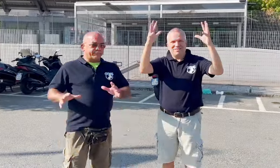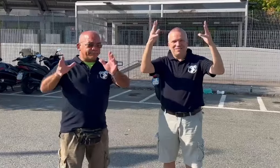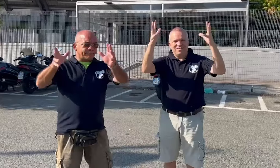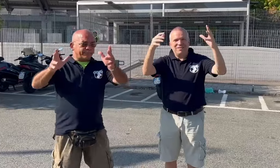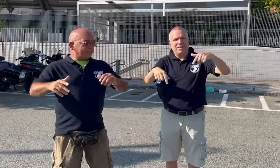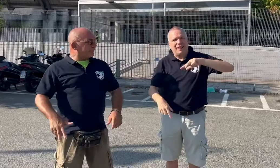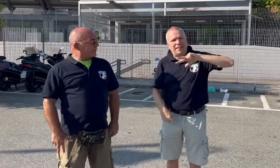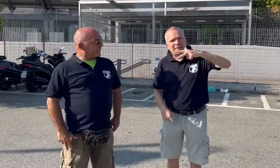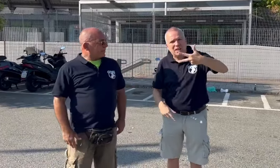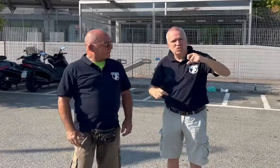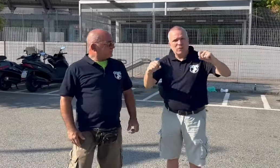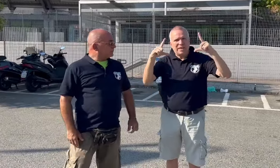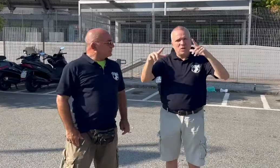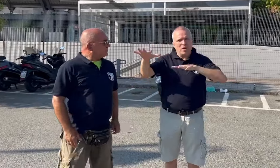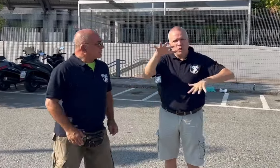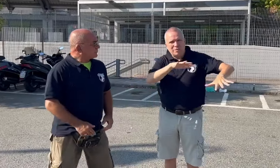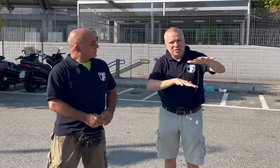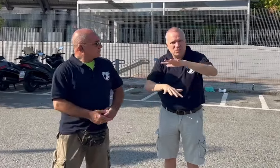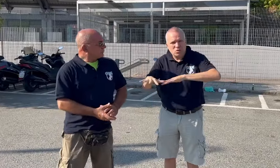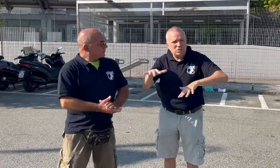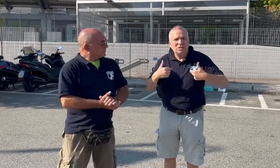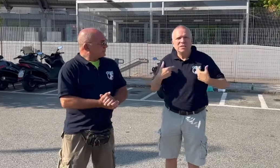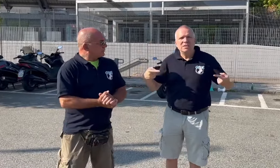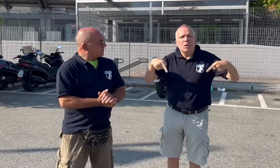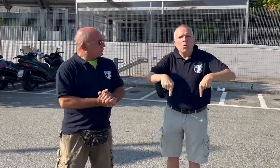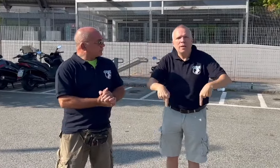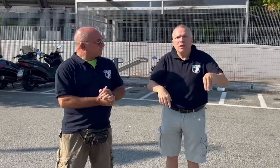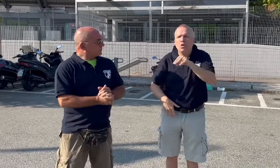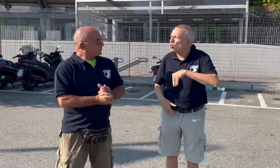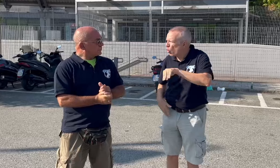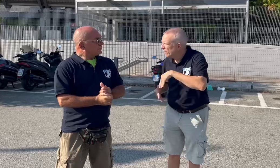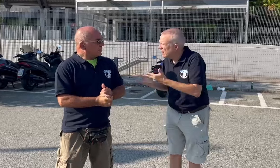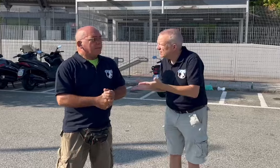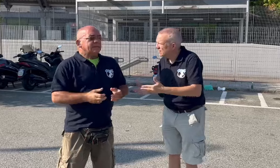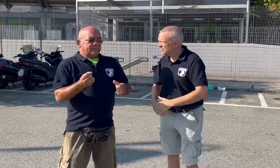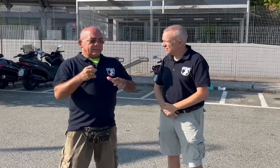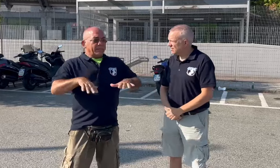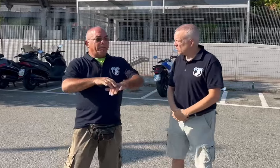Ciao a tutti, terzo video informativo sui servizi di trasporto e servizi di logistica. Noi siamo qui e dove?